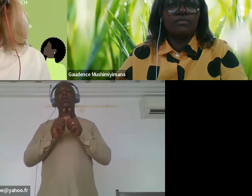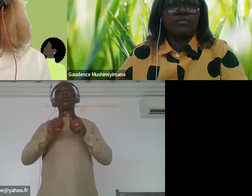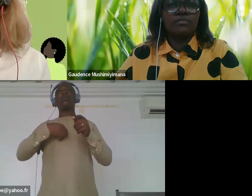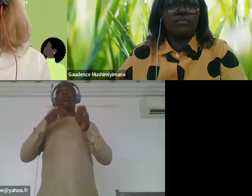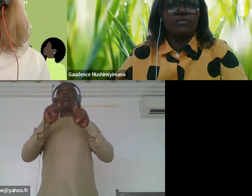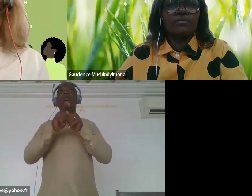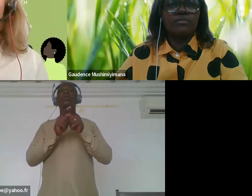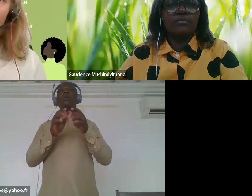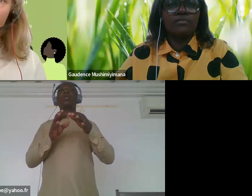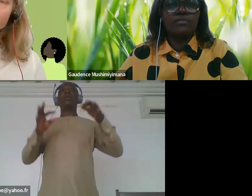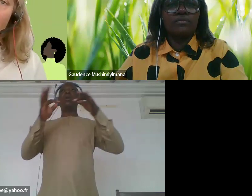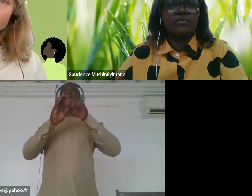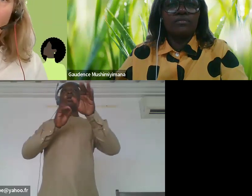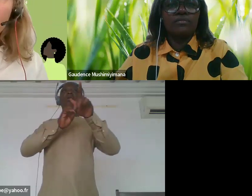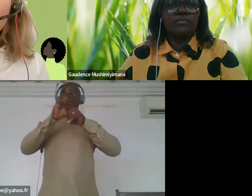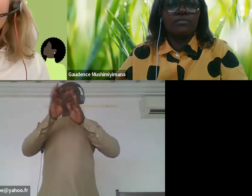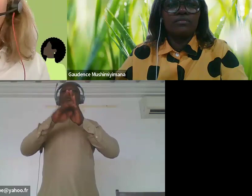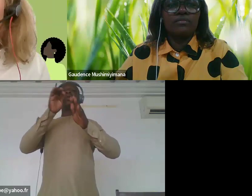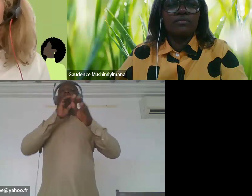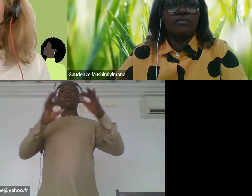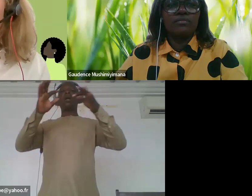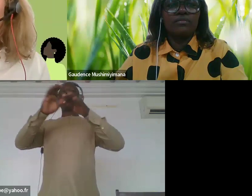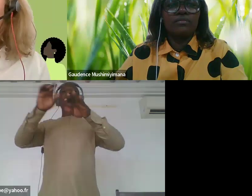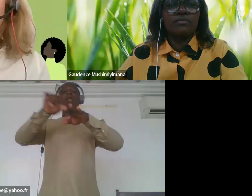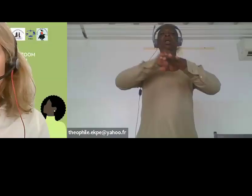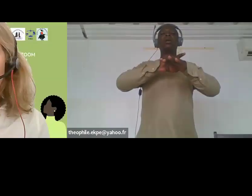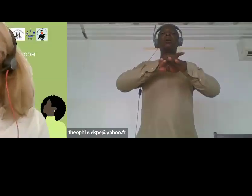directement s'il est en en ligne et sinon nous pourrons le faire circuler